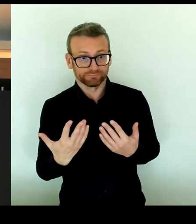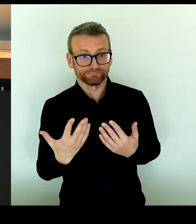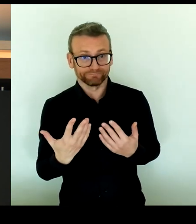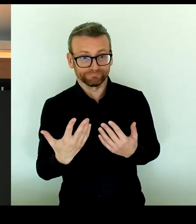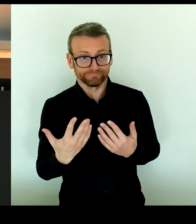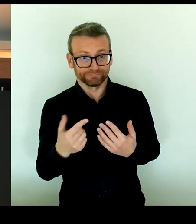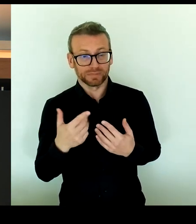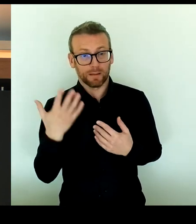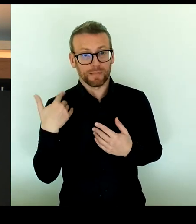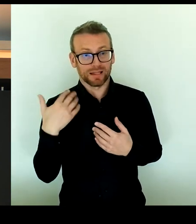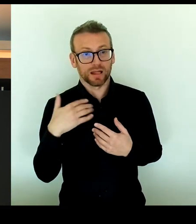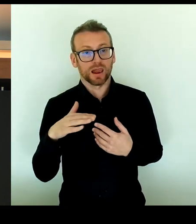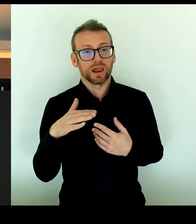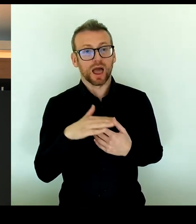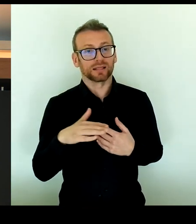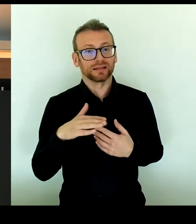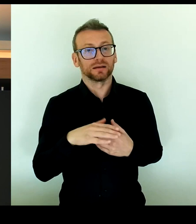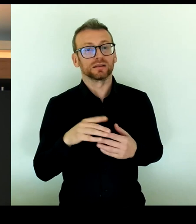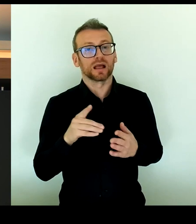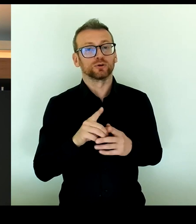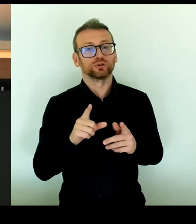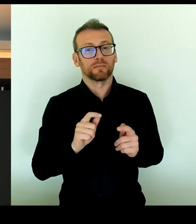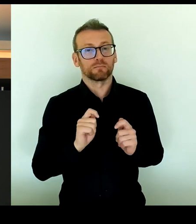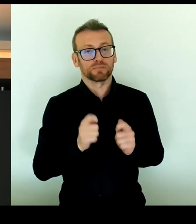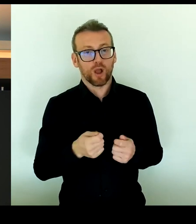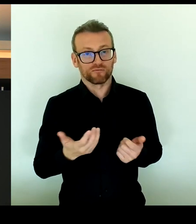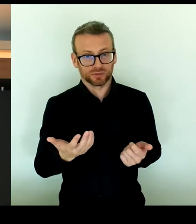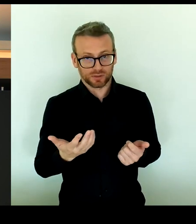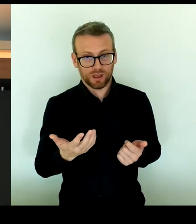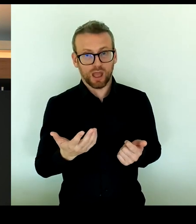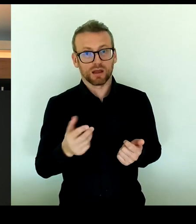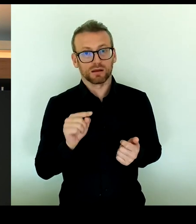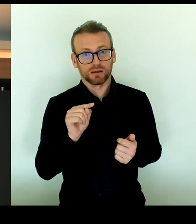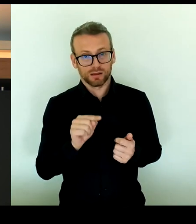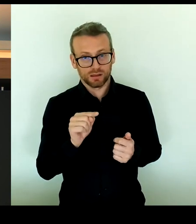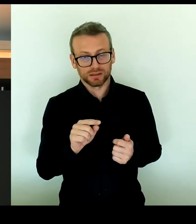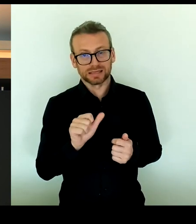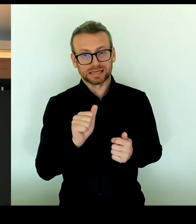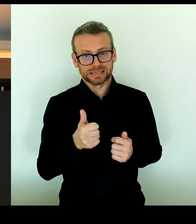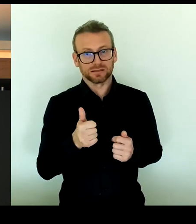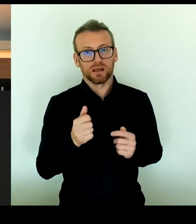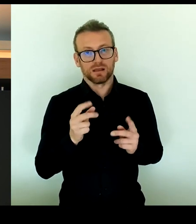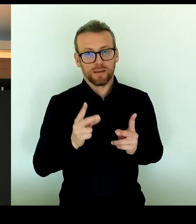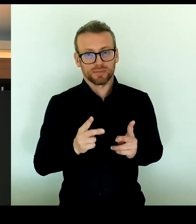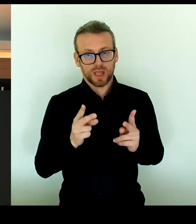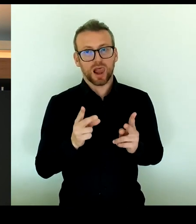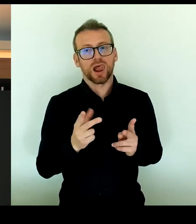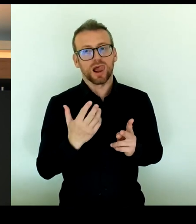massenhaft personenbezogene Daten erhoben, bei denen zunächst völlig unklar war, wie lange diese vorzuhalten waren.